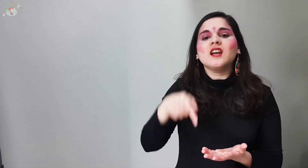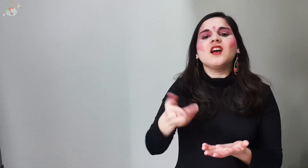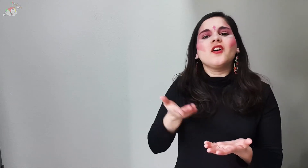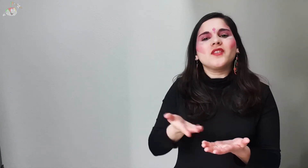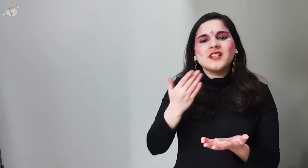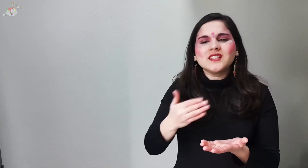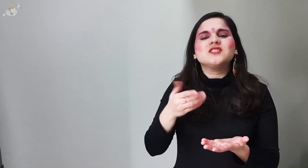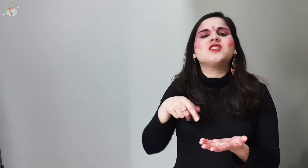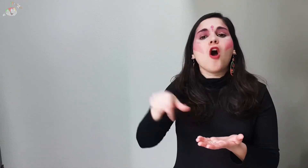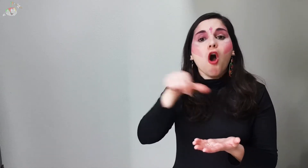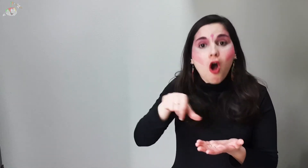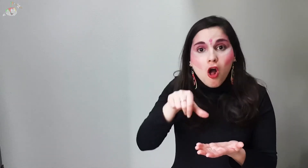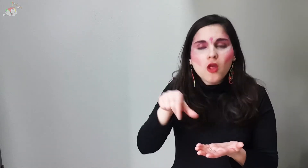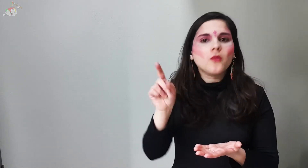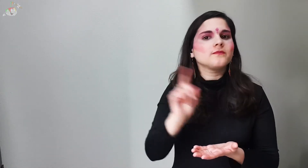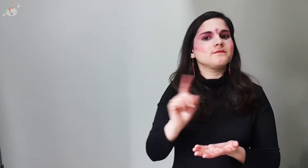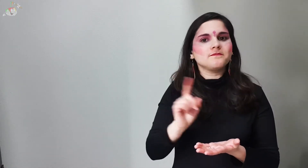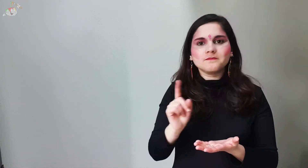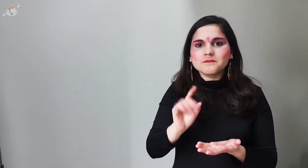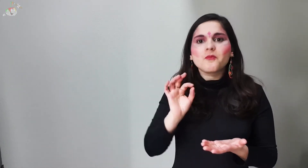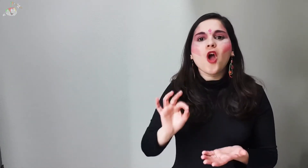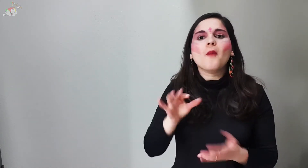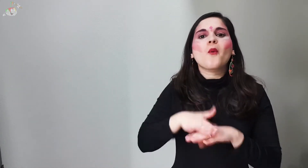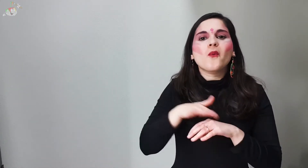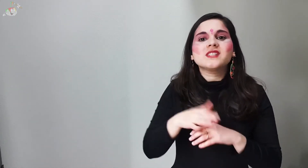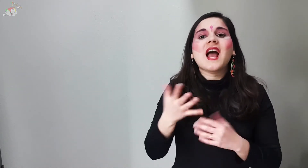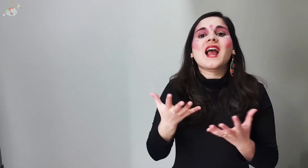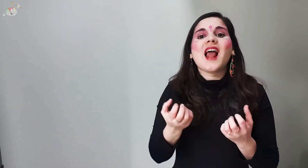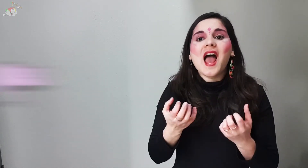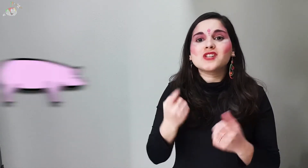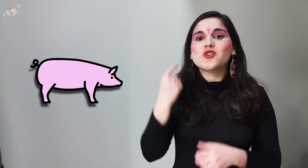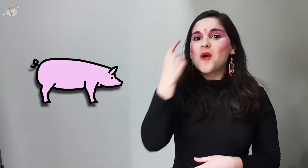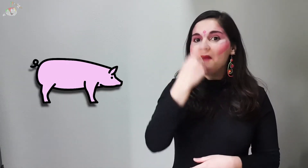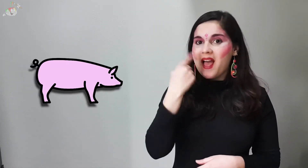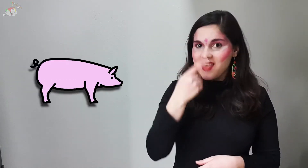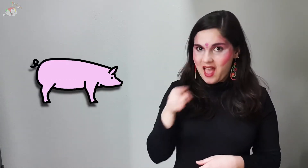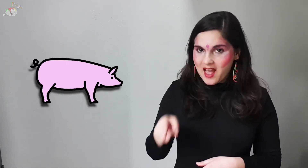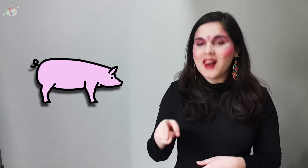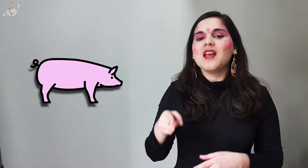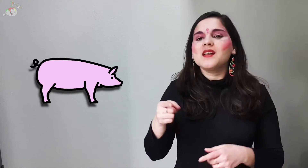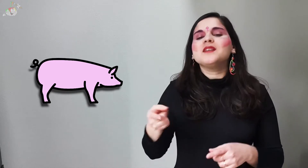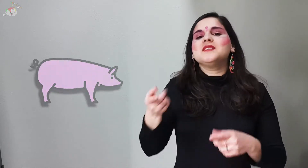non nell'olio ma nel grasso di maiale.